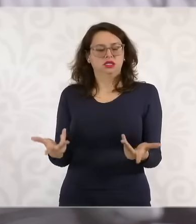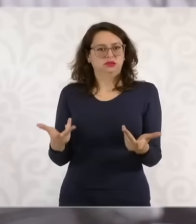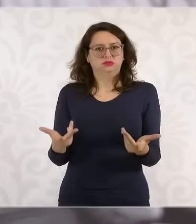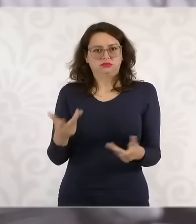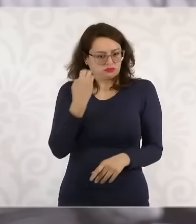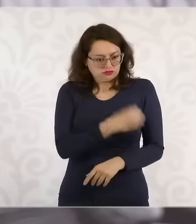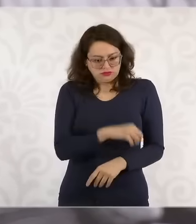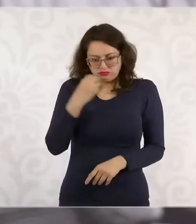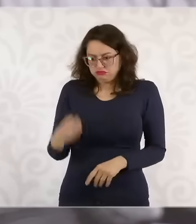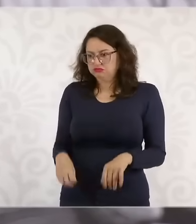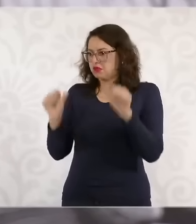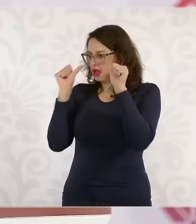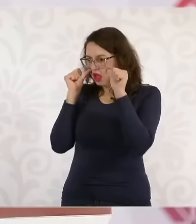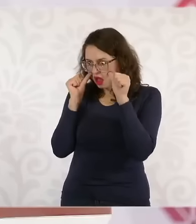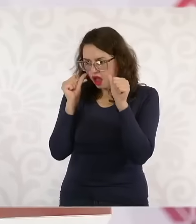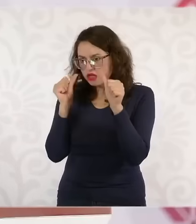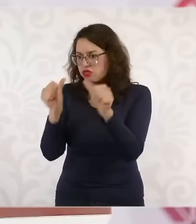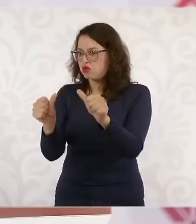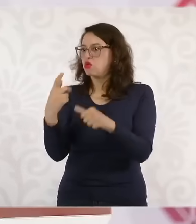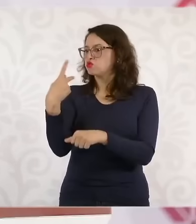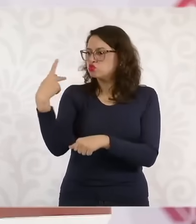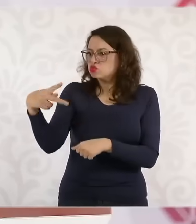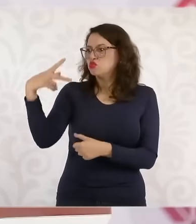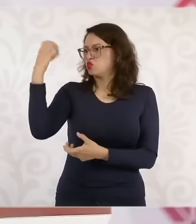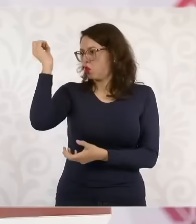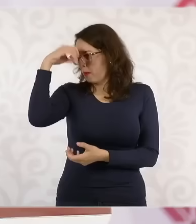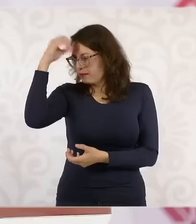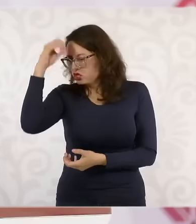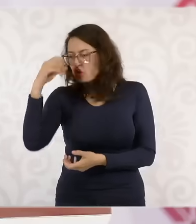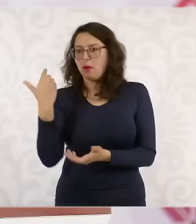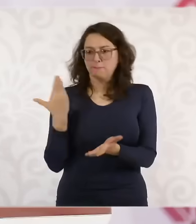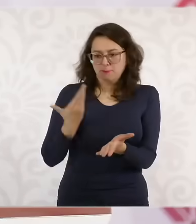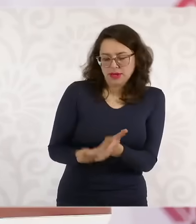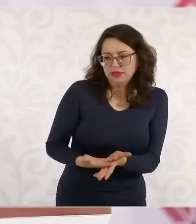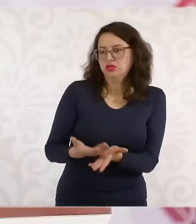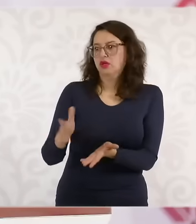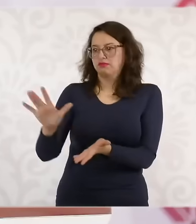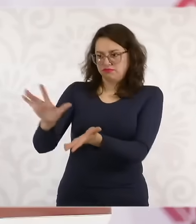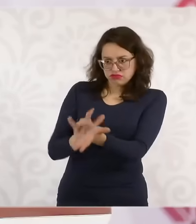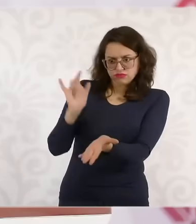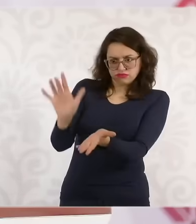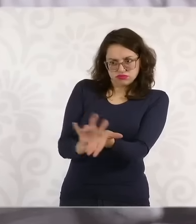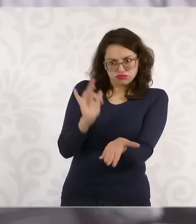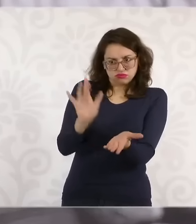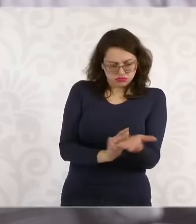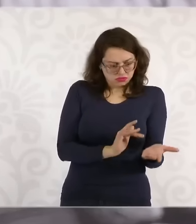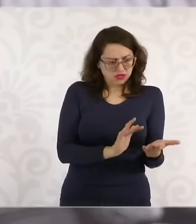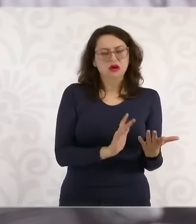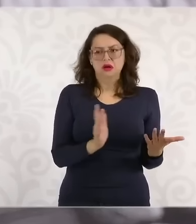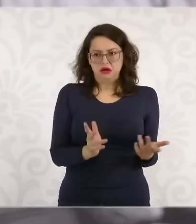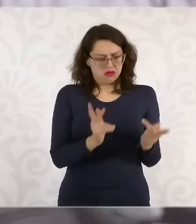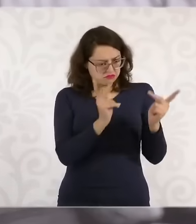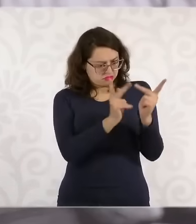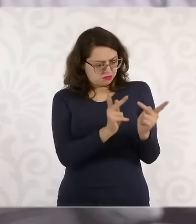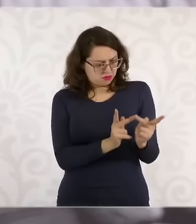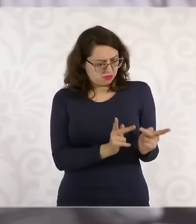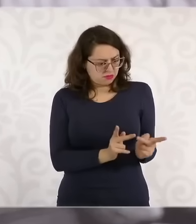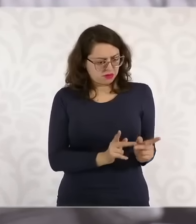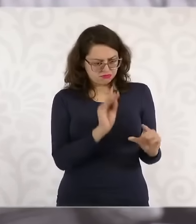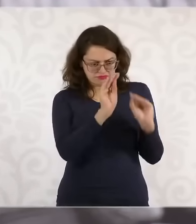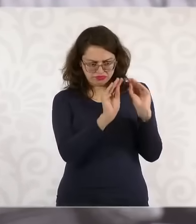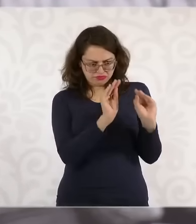de hacerlo y de levantar las demandas que sean posibles, pero de que hay necesidad de hacer